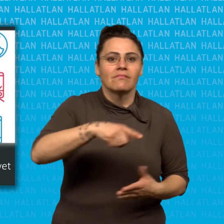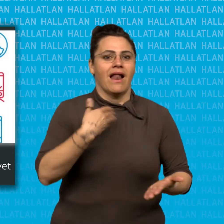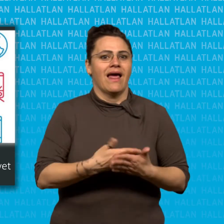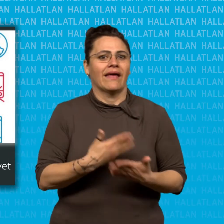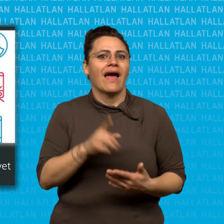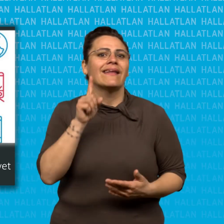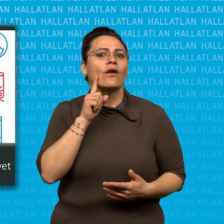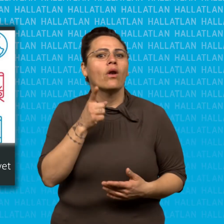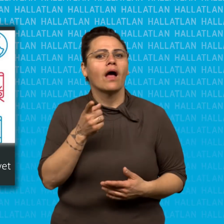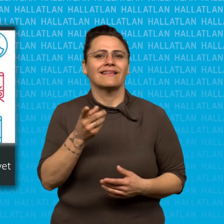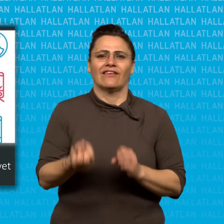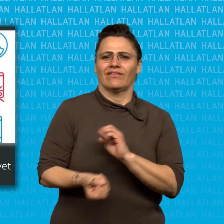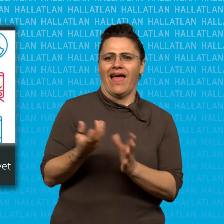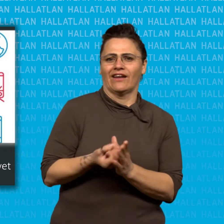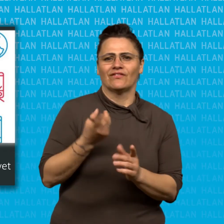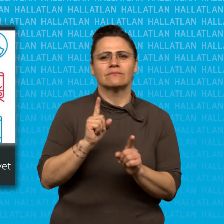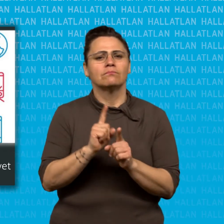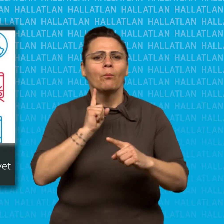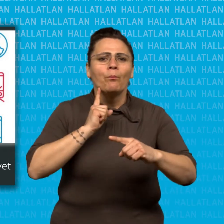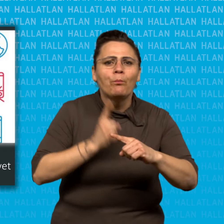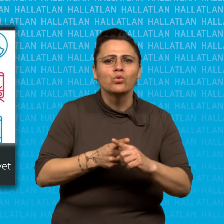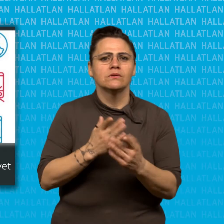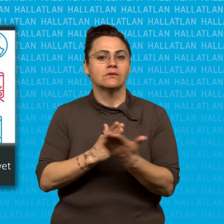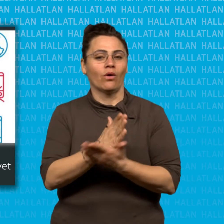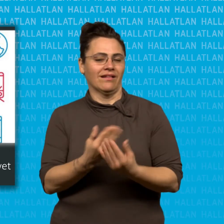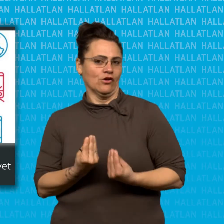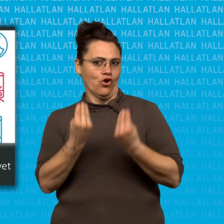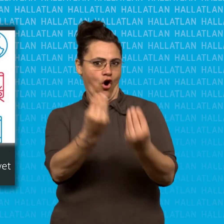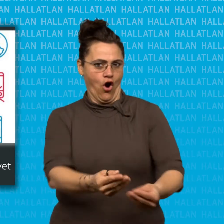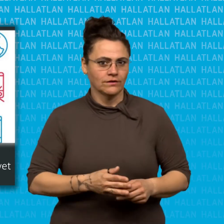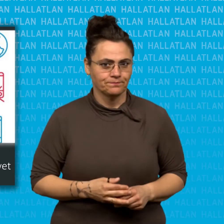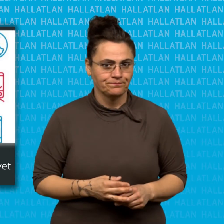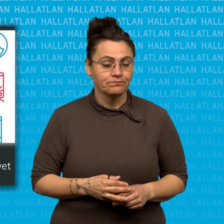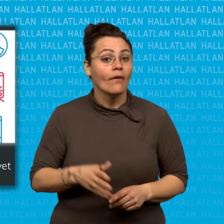hogy innovatívabb termékeket és szolgáltatásokat nyújtsanak mindenkinek.